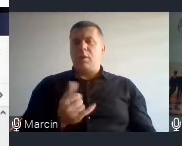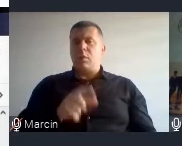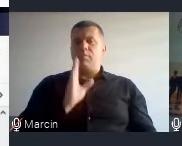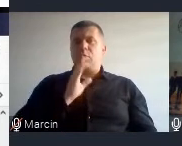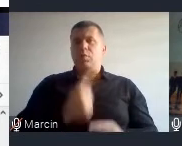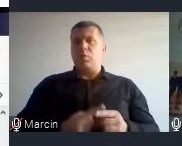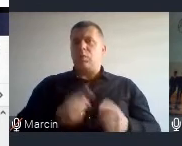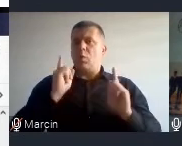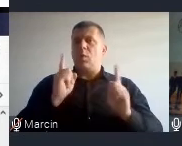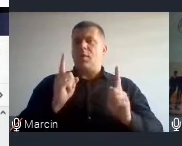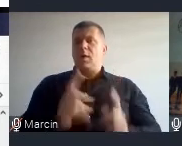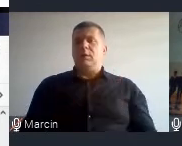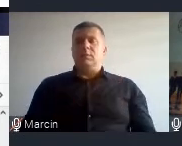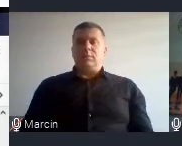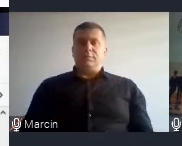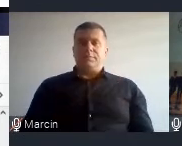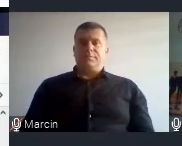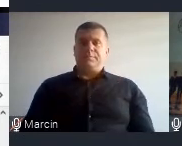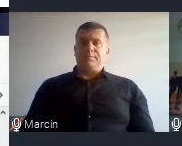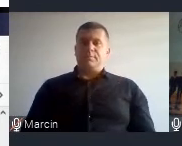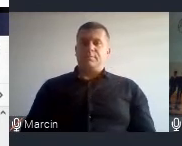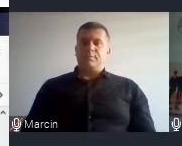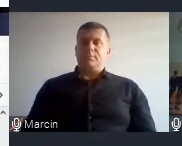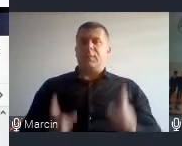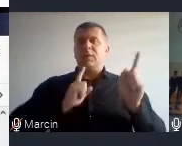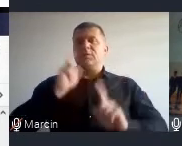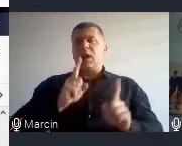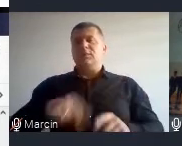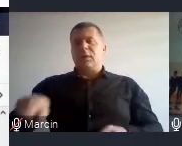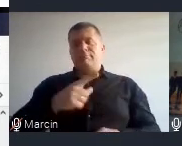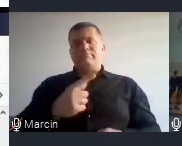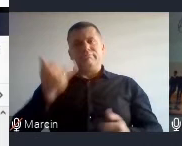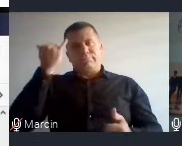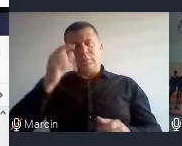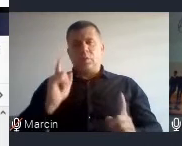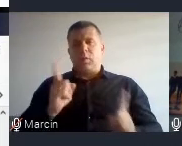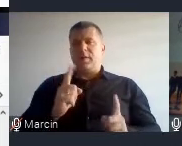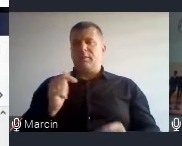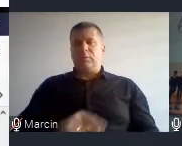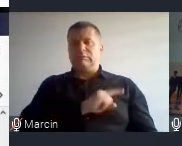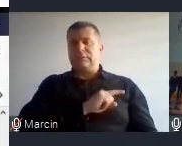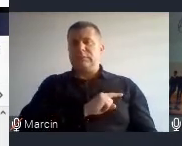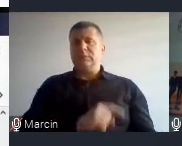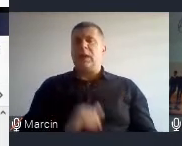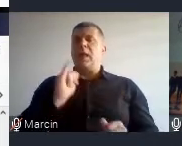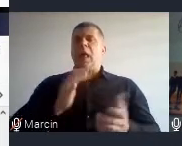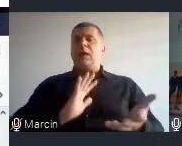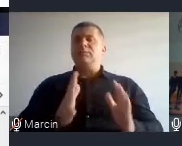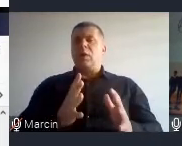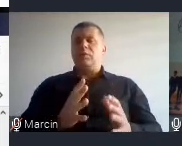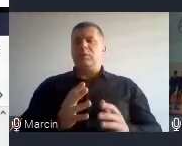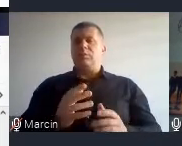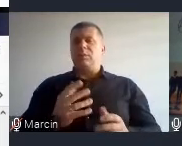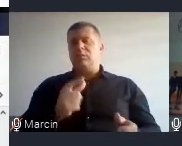Czasem niejeden podmiot w nią wpadnie, natomiast w jaki sposób z tego wybrnąć, jak to załatwić?